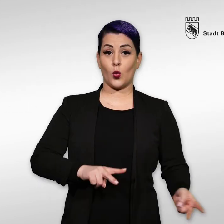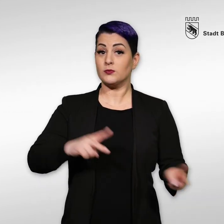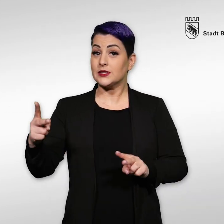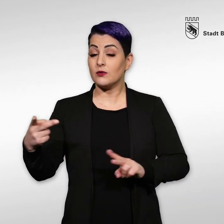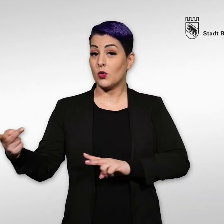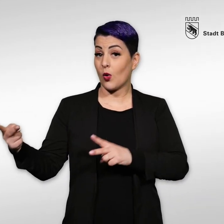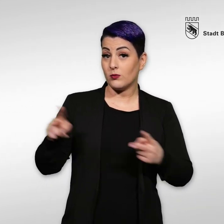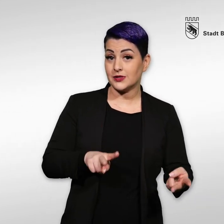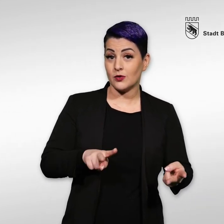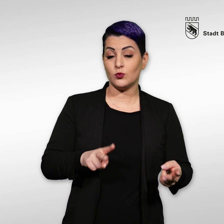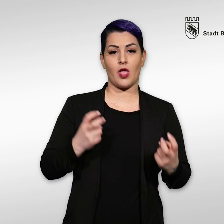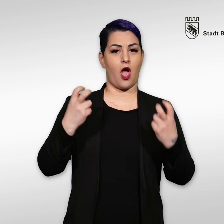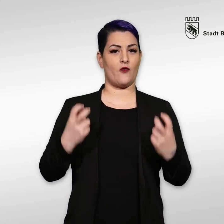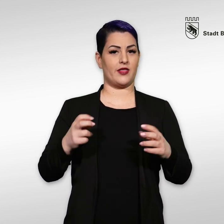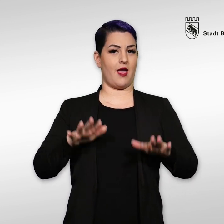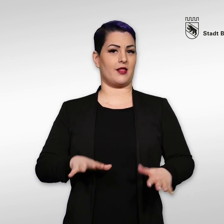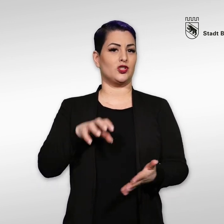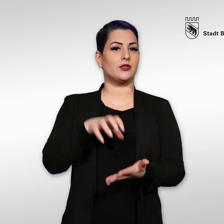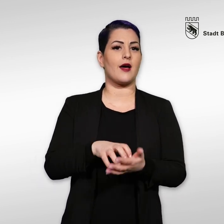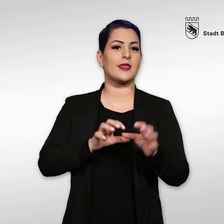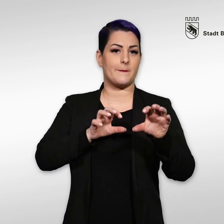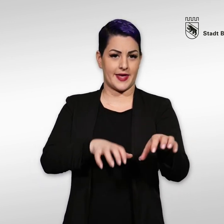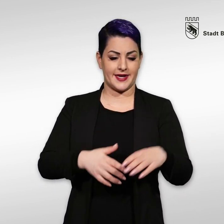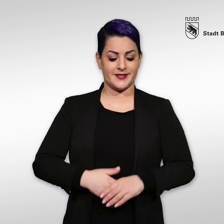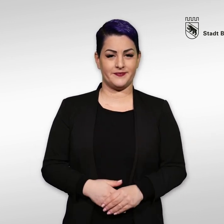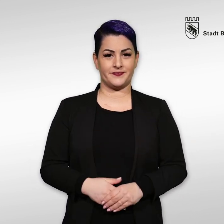Umzug und Aufenthalt in der Stadt Bern